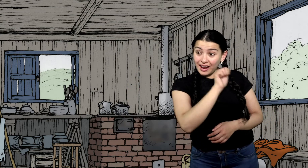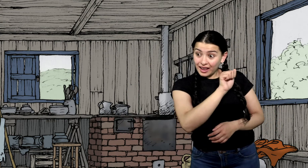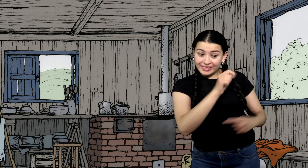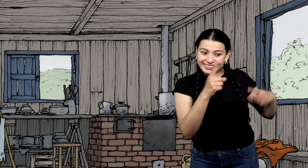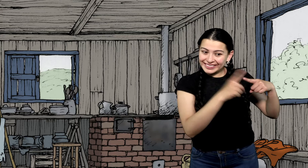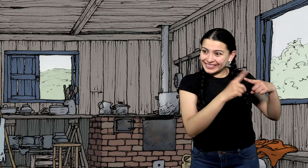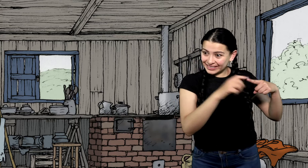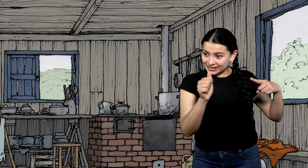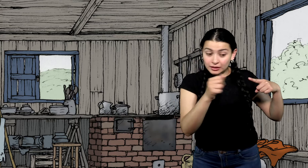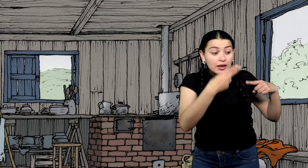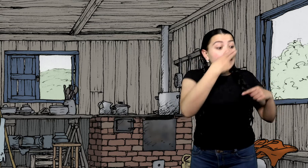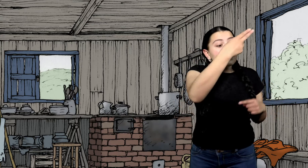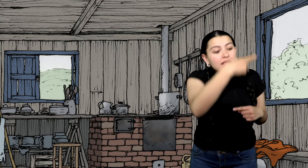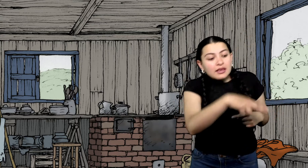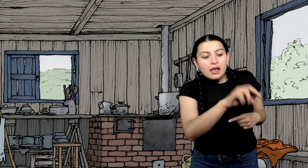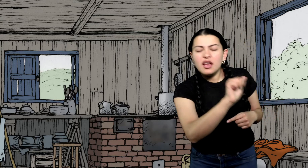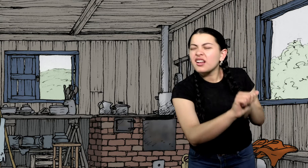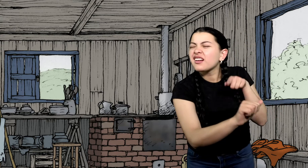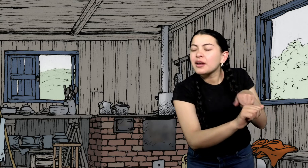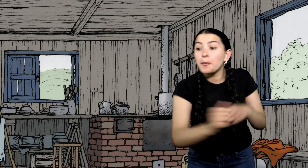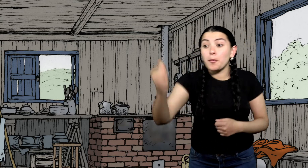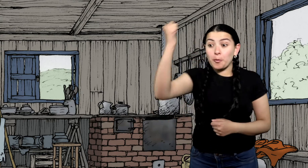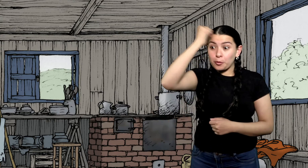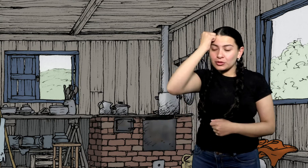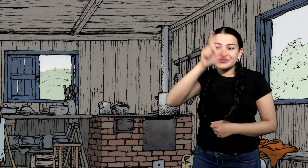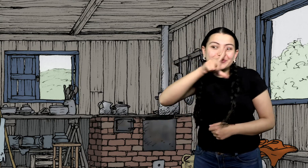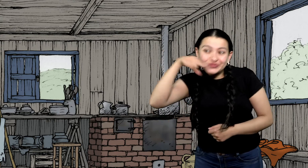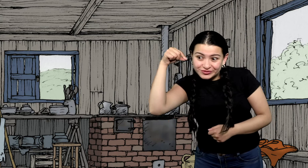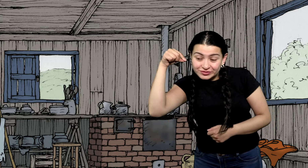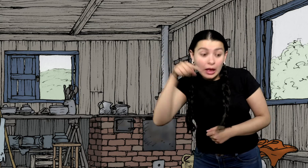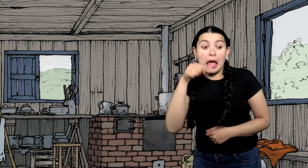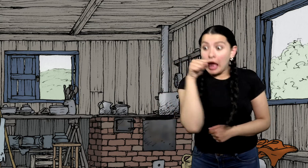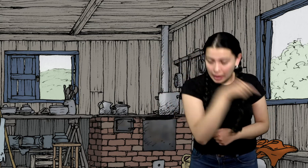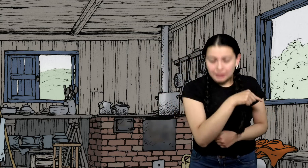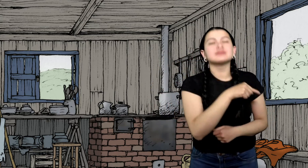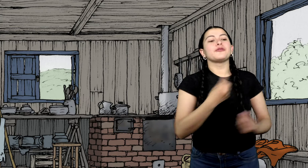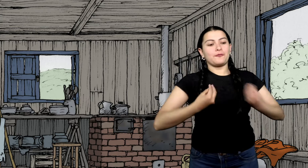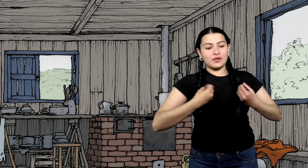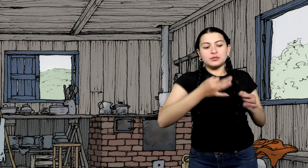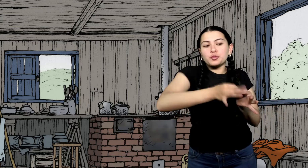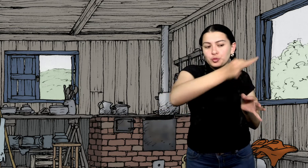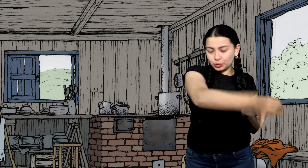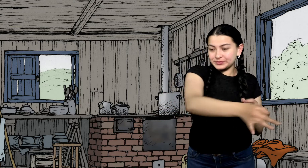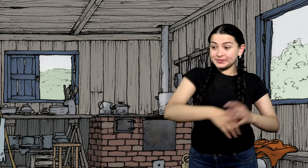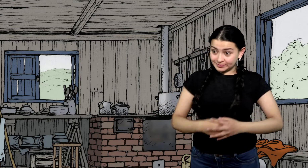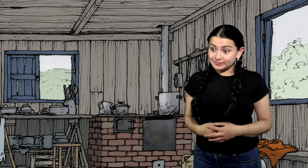La Profesora Yinet, hija de su tía, vive en el pueblo.